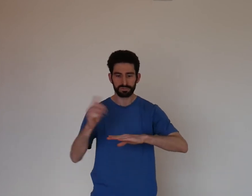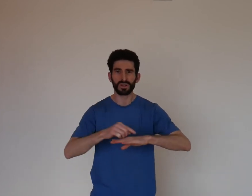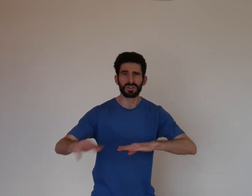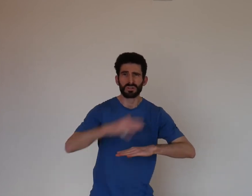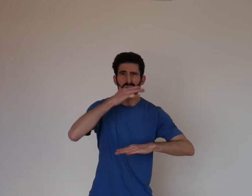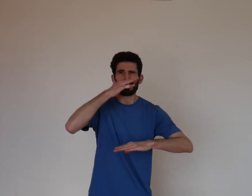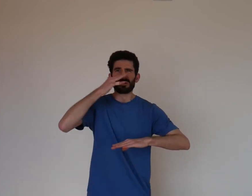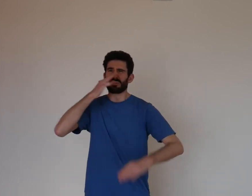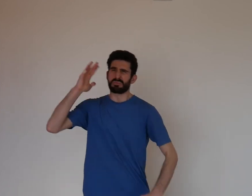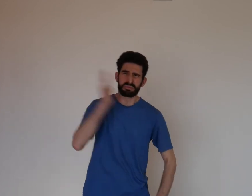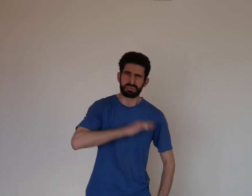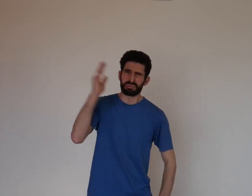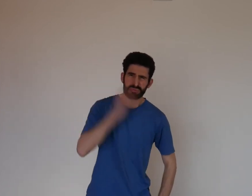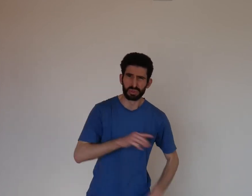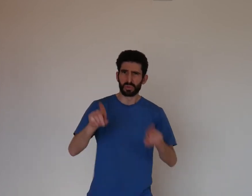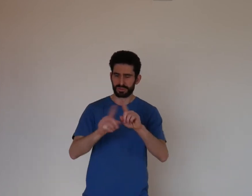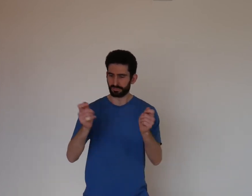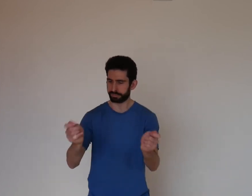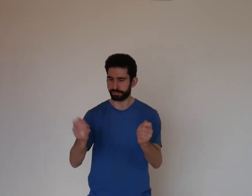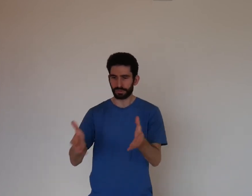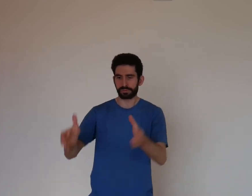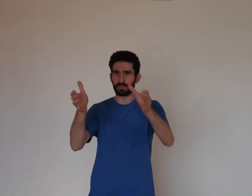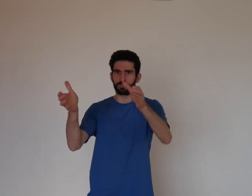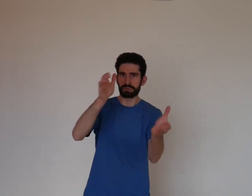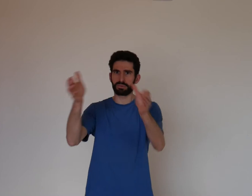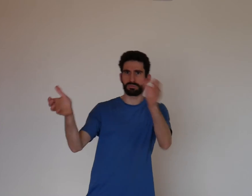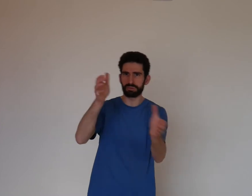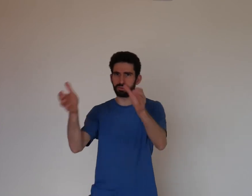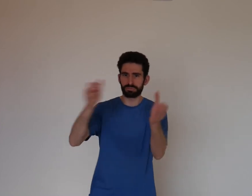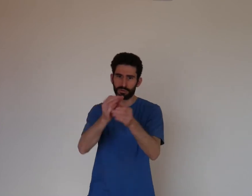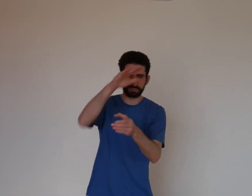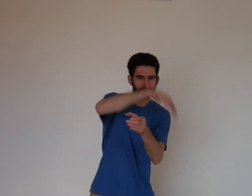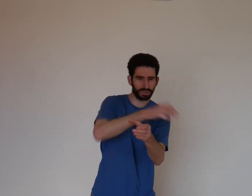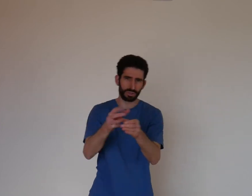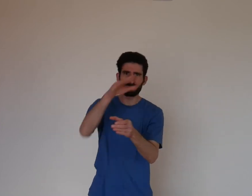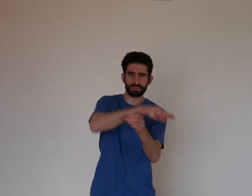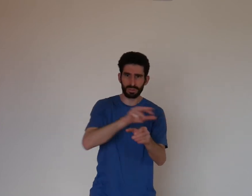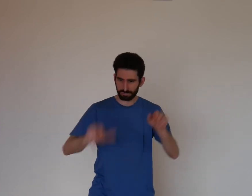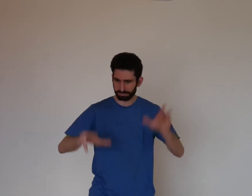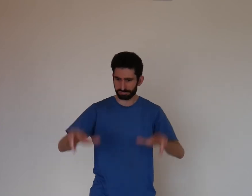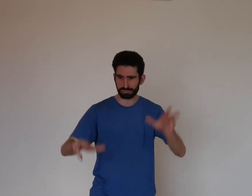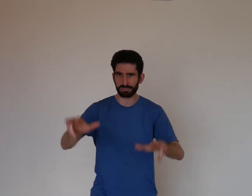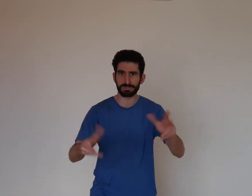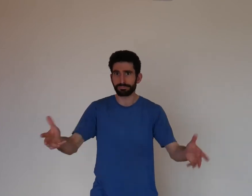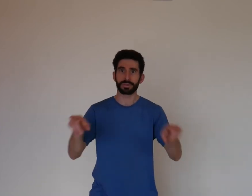En ouvrant la trappe des fosses, ça puait ! Et aussi, durant le trajet, les tonneaux débordaient et salissaient les rues,